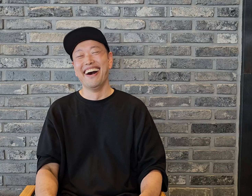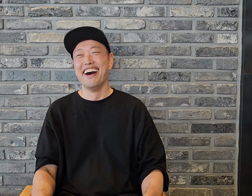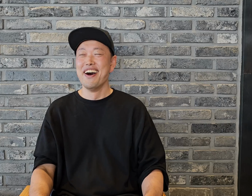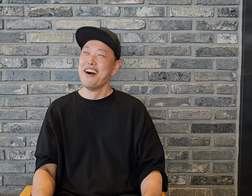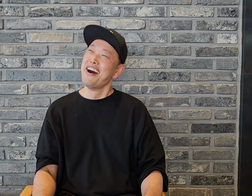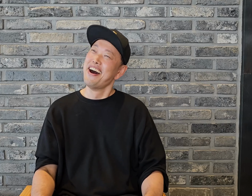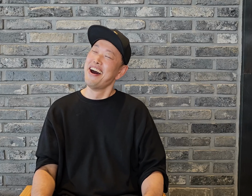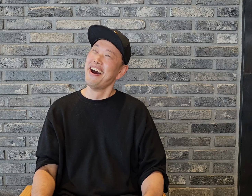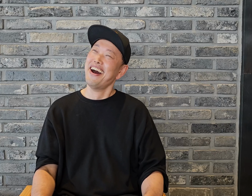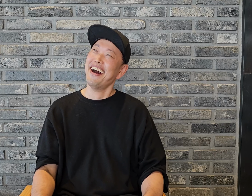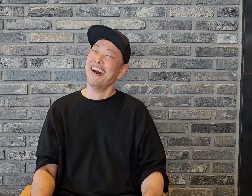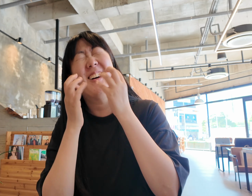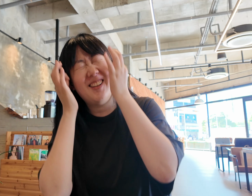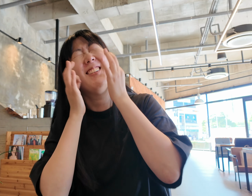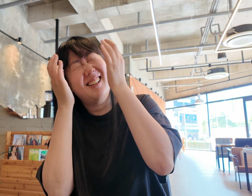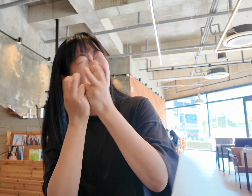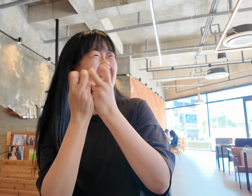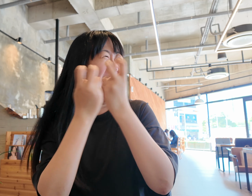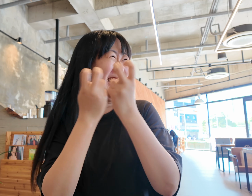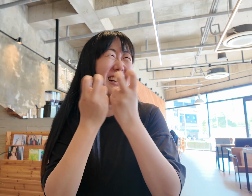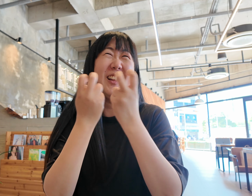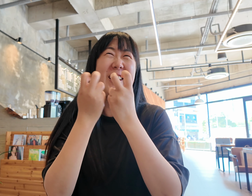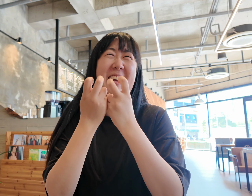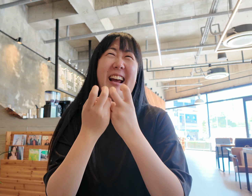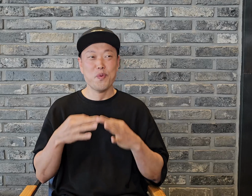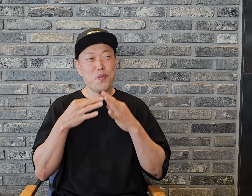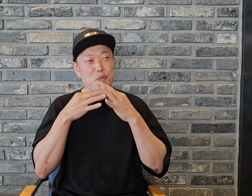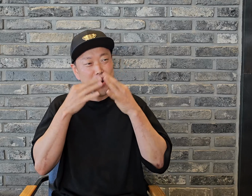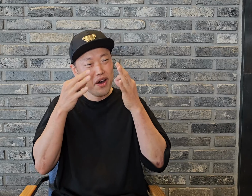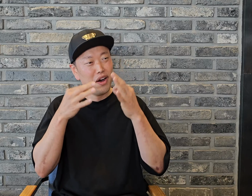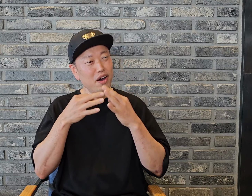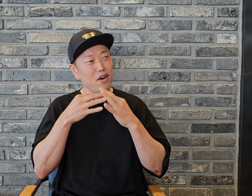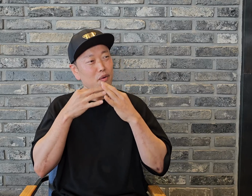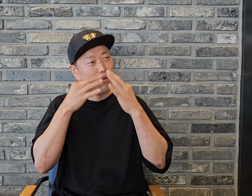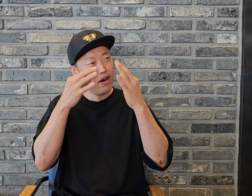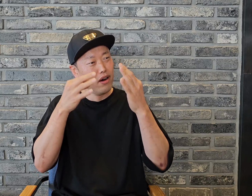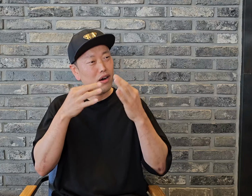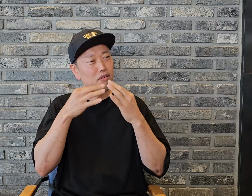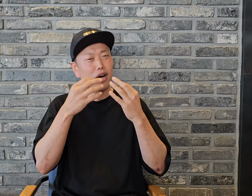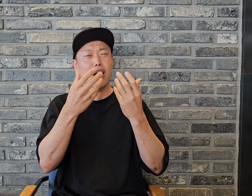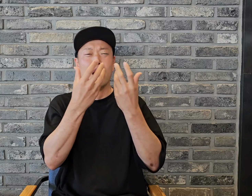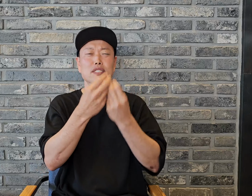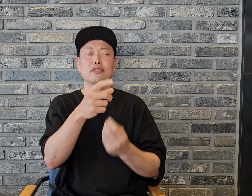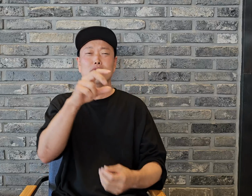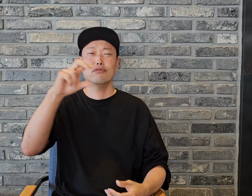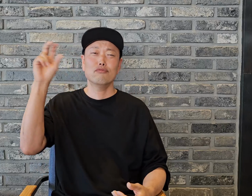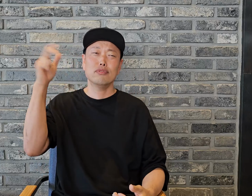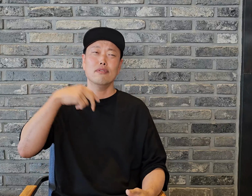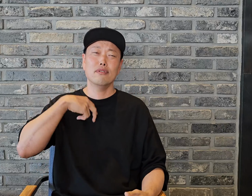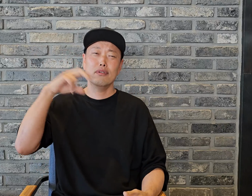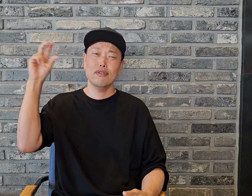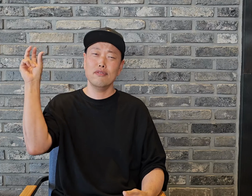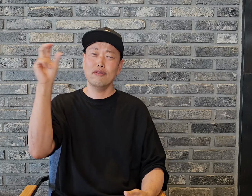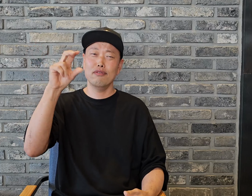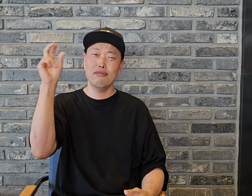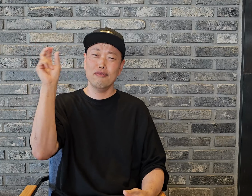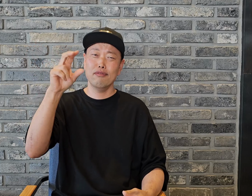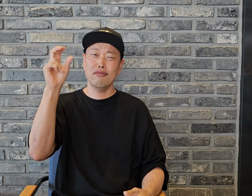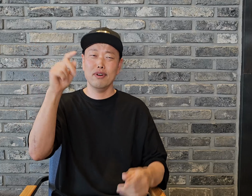하 참 ^^;; 어떻게 노력하죠? 또르르 노력, 노력, 노력.. 예를 들어 투수가 야구공을 던지잖아요?